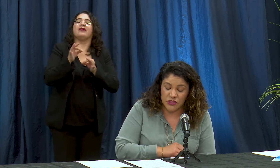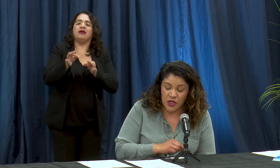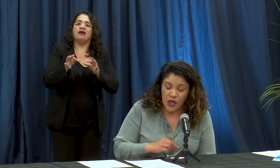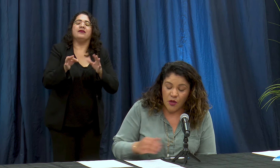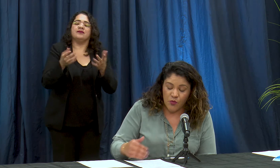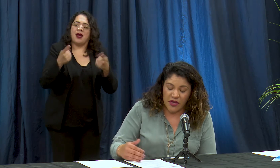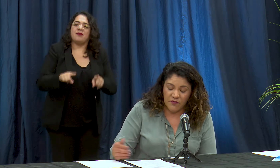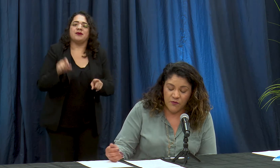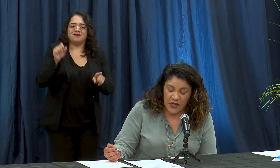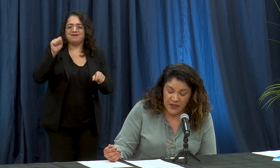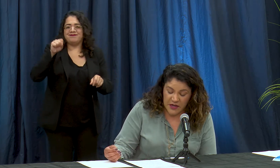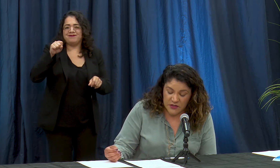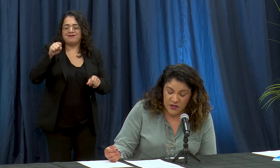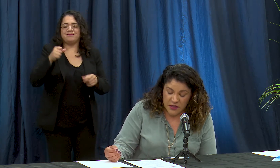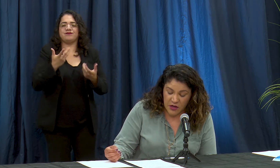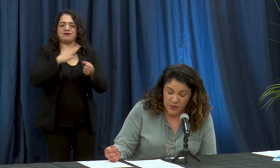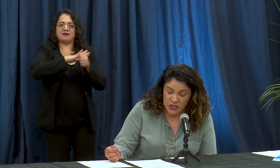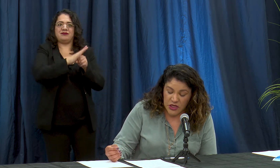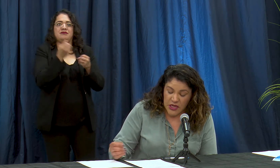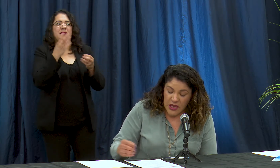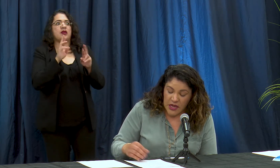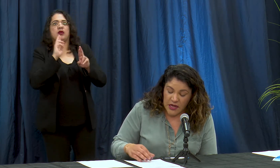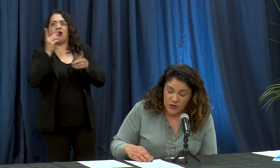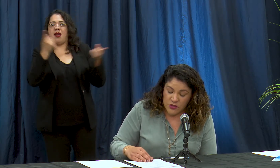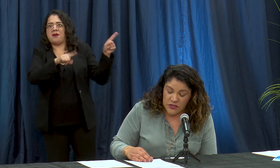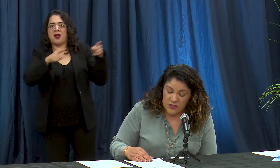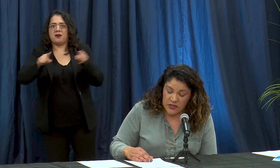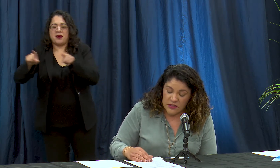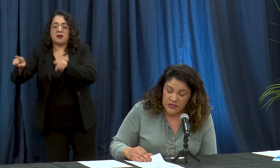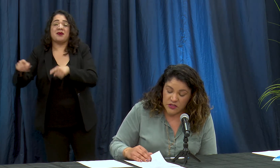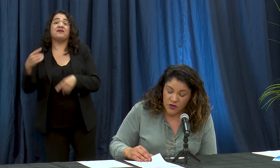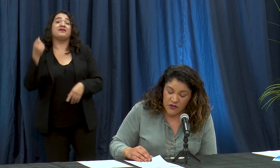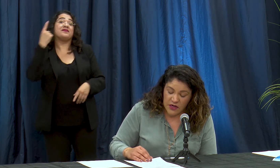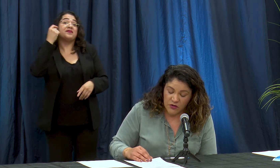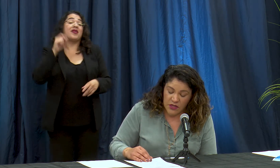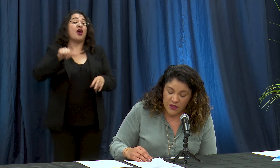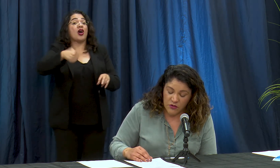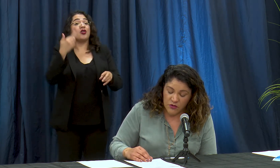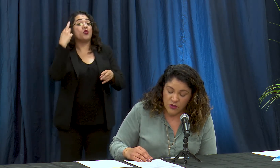mui fuera de la ciudad de un beach la hurries detection del condado donde